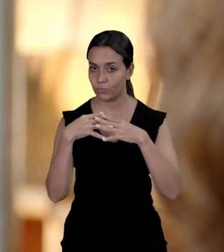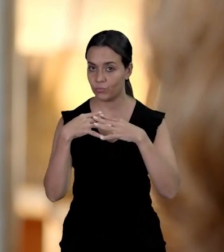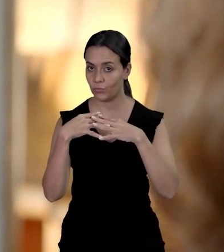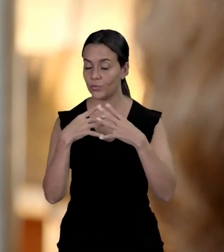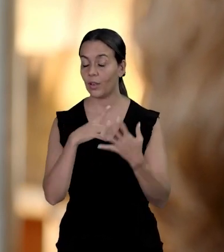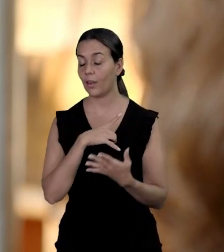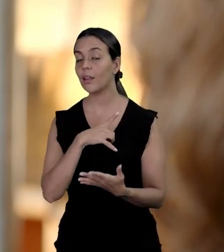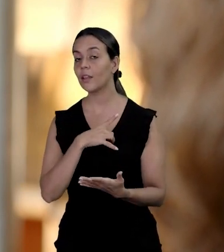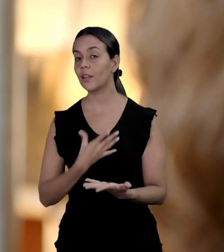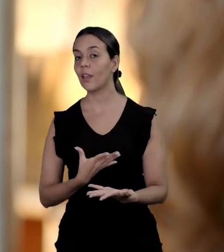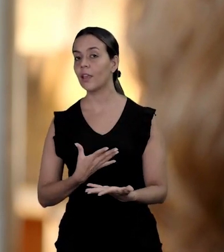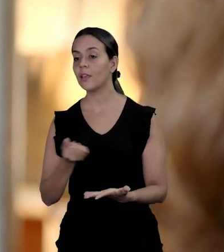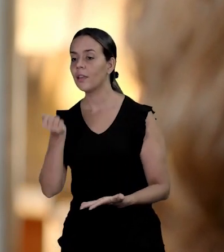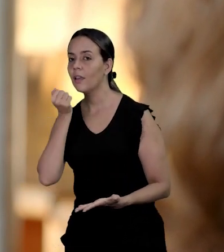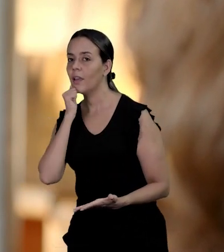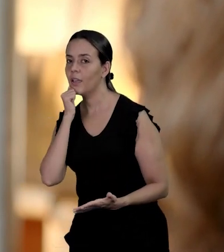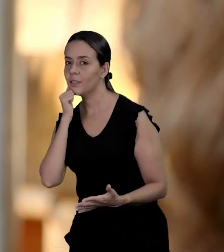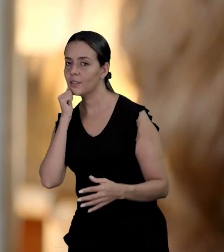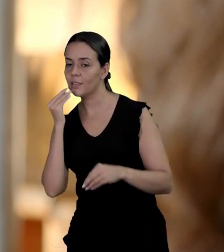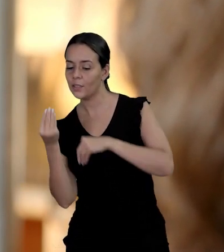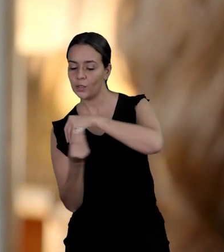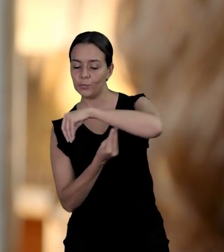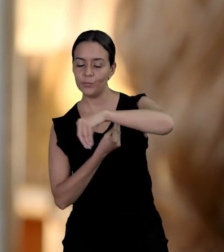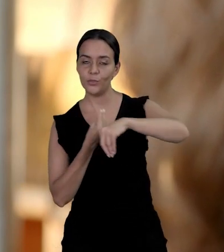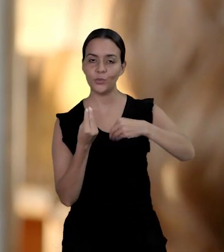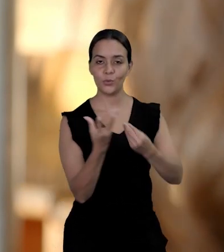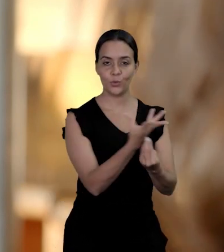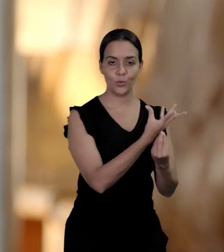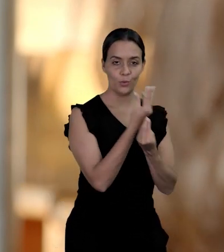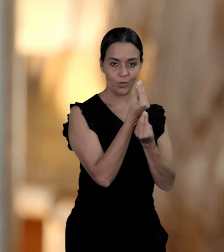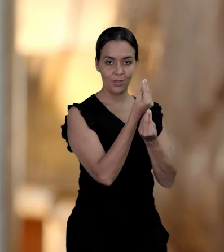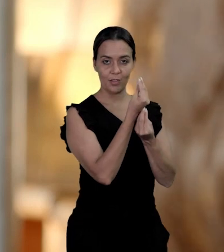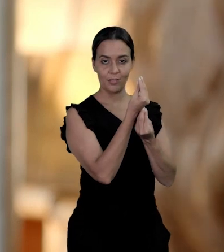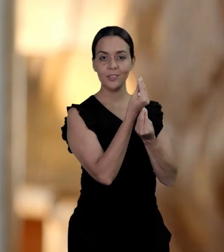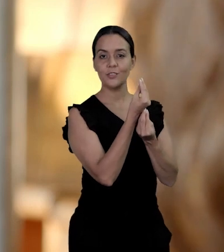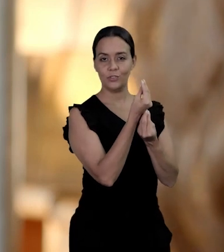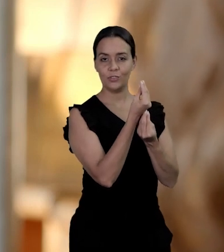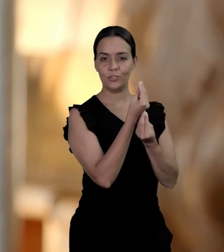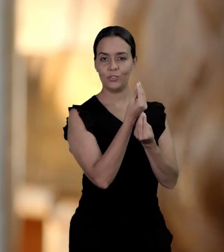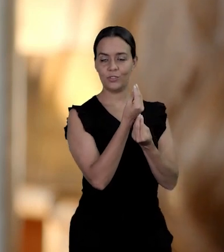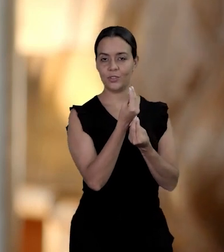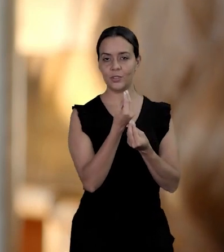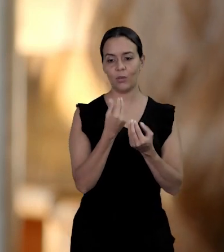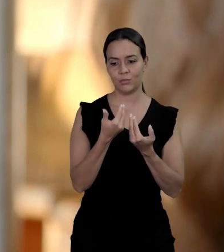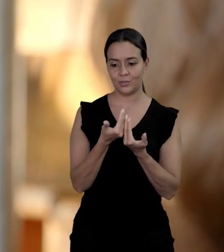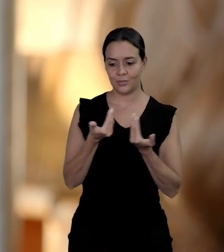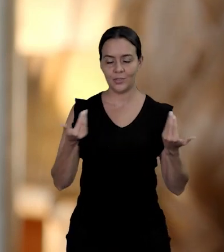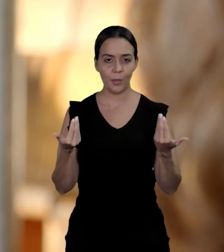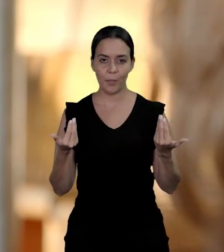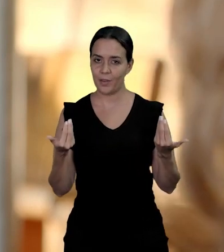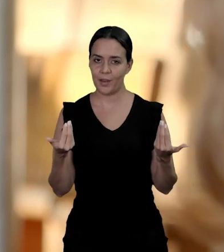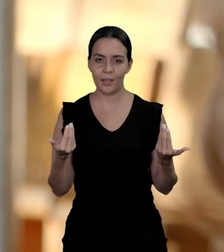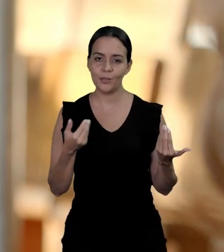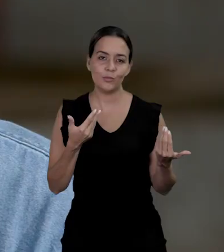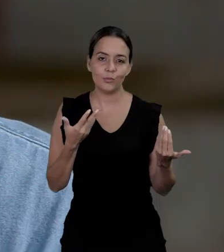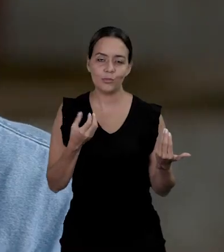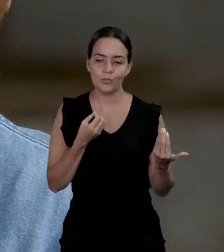esse ponto, é o ponto de integração da ciência com a arte. É. Que é onde você vê que a diferença entre ciência e arte é uma falsa dicotomia... Sim.